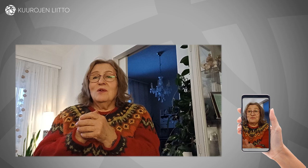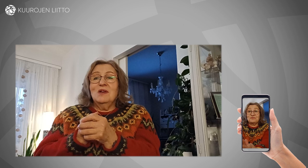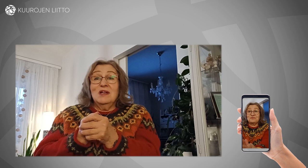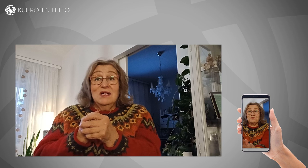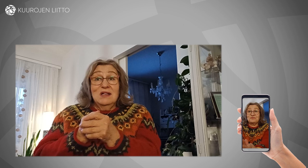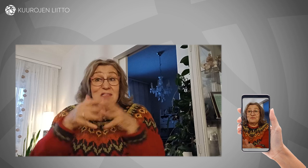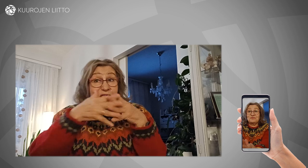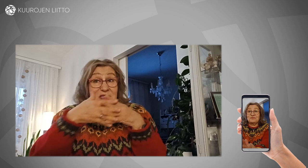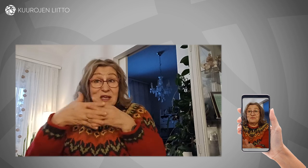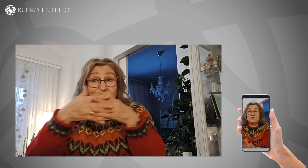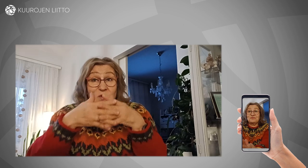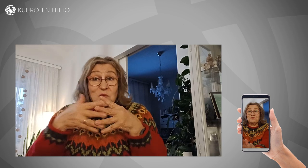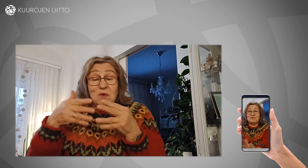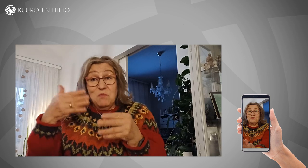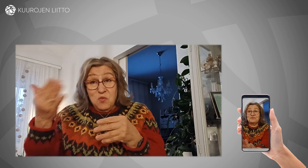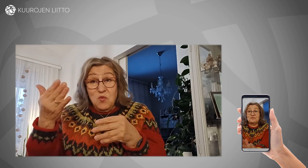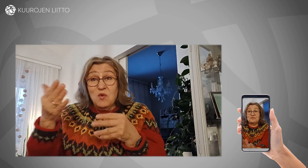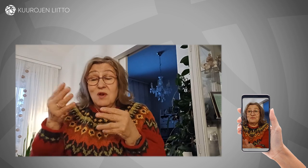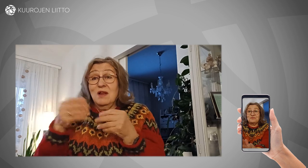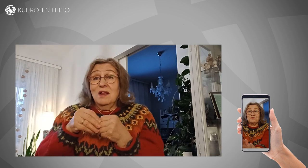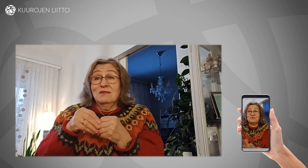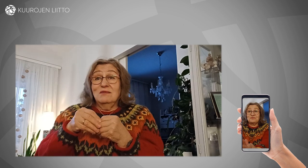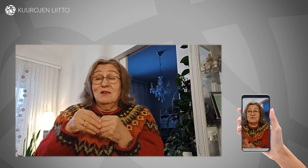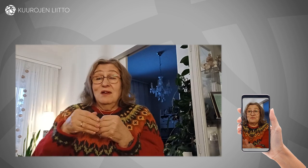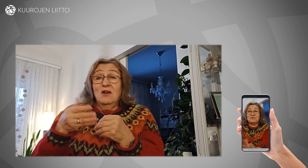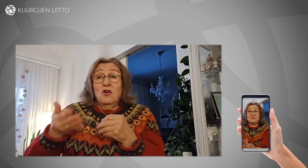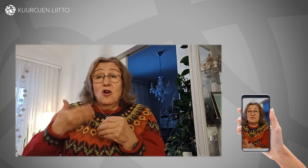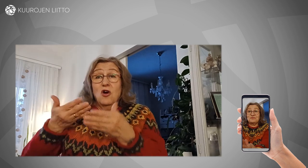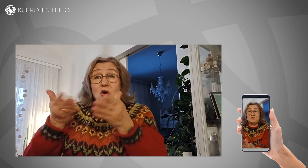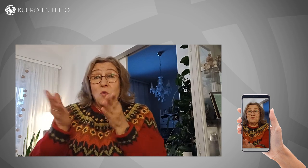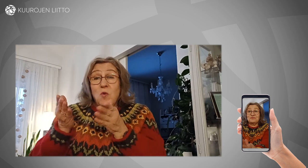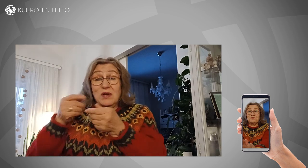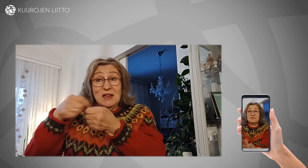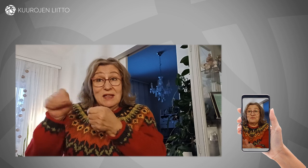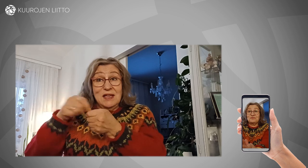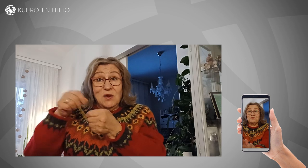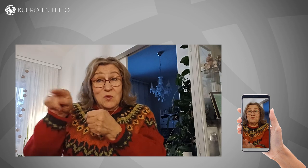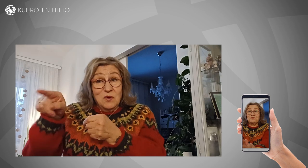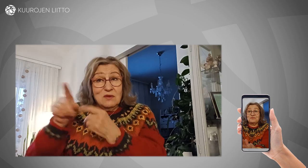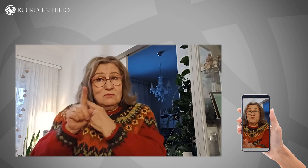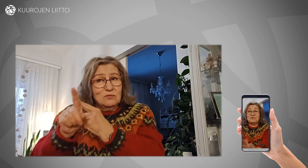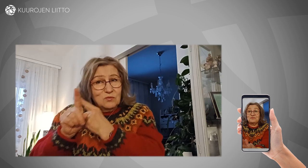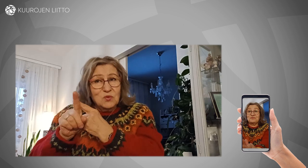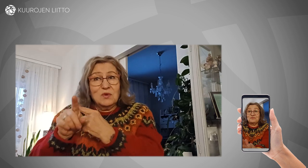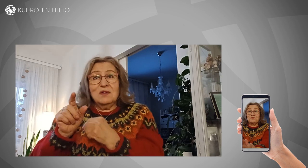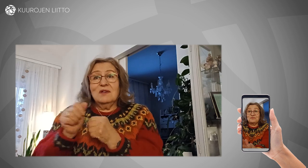Seurakunnan puolella hän on ollut mukana Tikkurilan olohuonetoiminnassa.